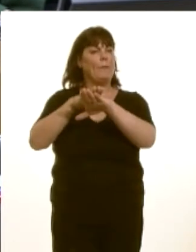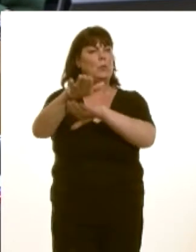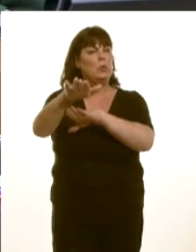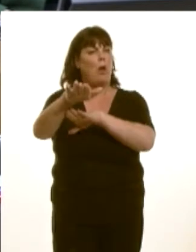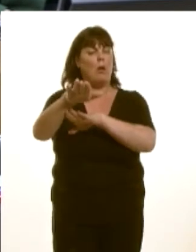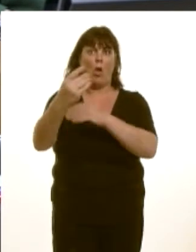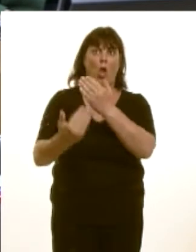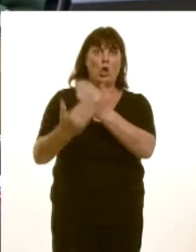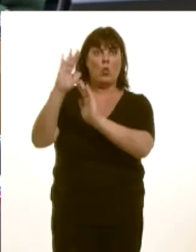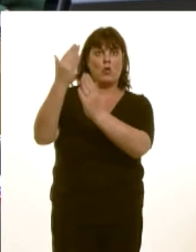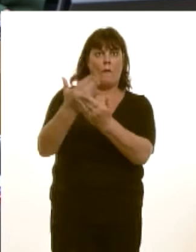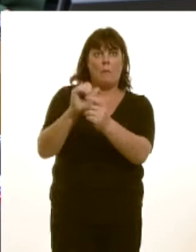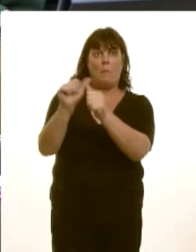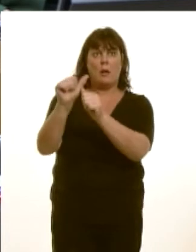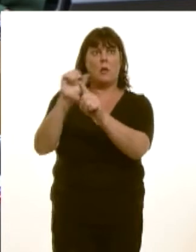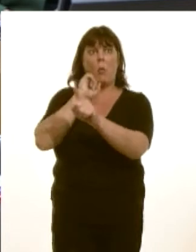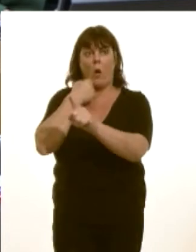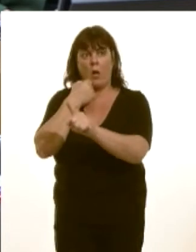yn cael eu symud ymlaen yn yr ardal.